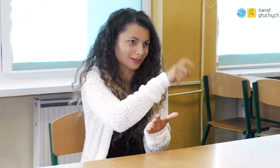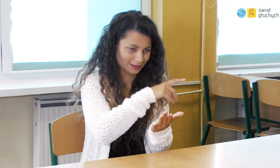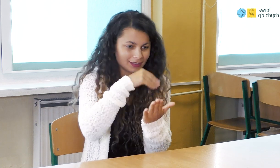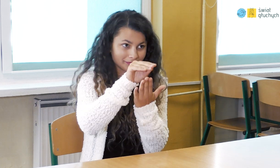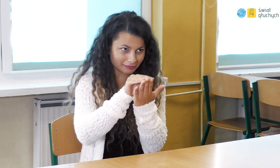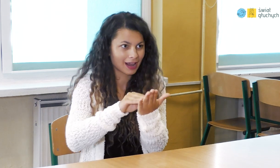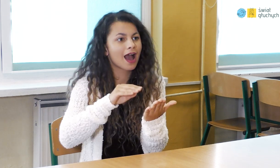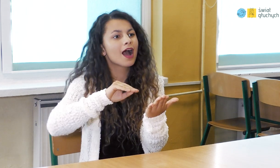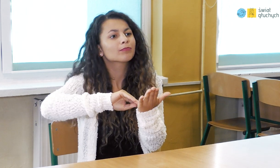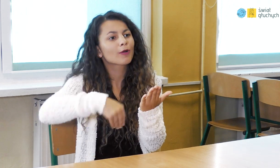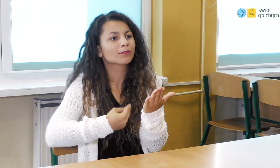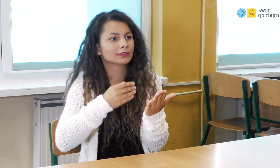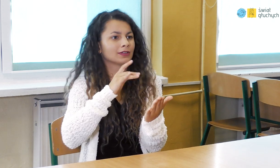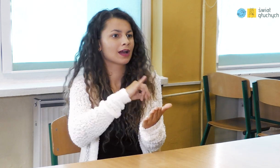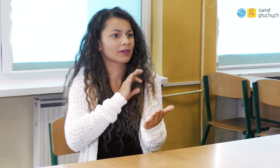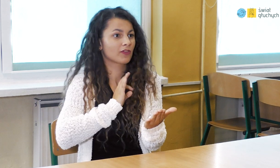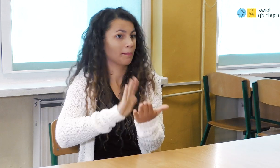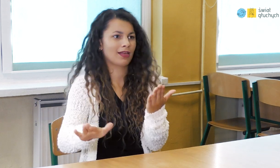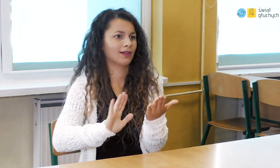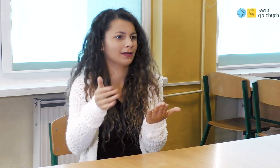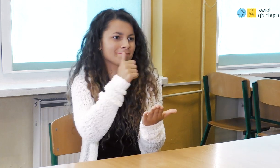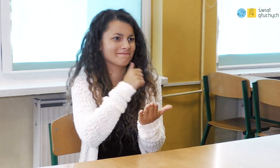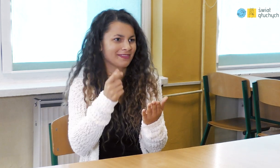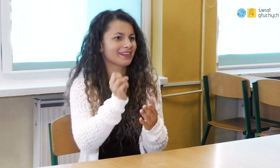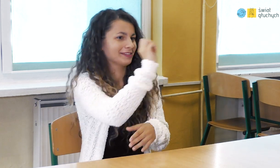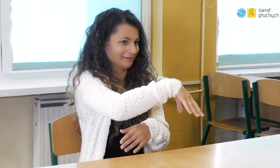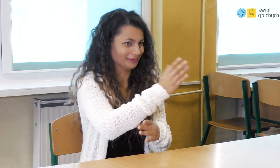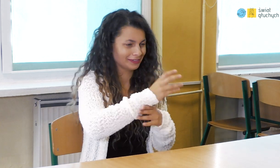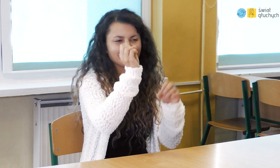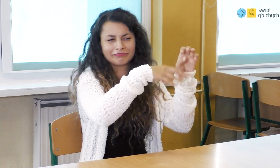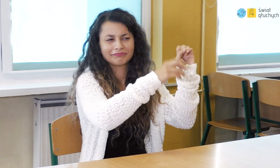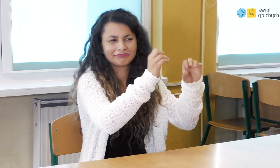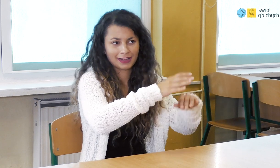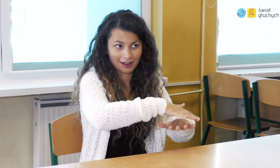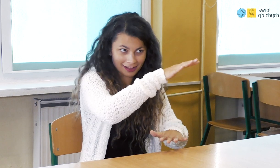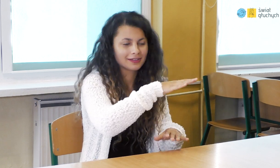oczywiście nie podpisując się, żeby ta osoba nie wiedziała, od kogo dostała Walentynkę.